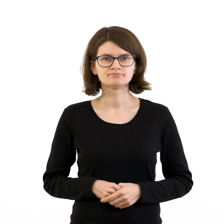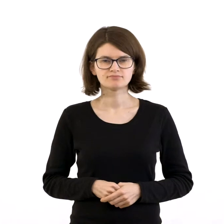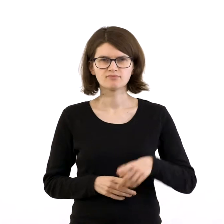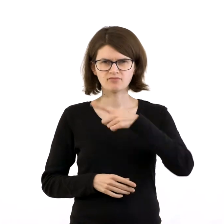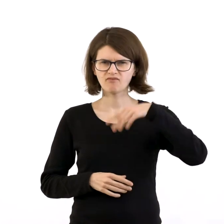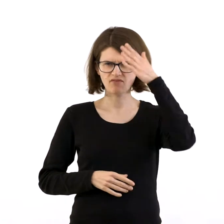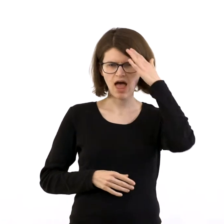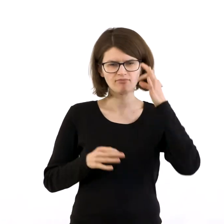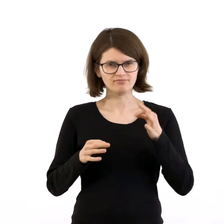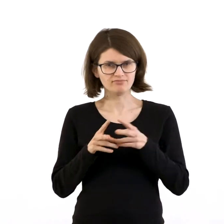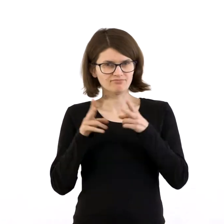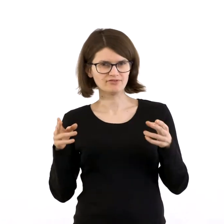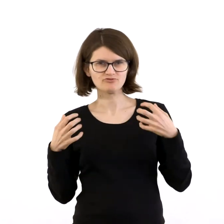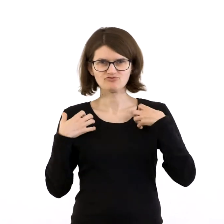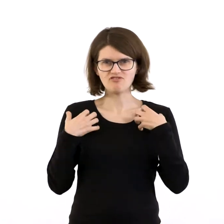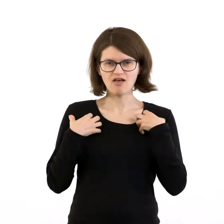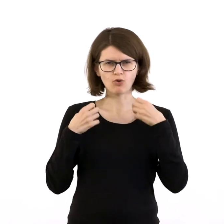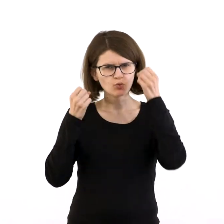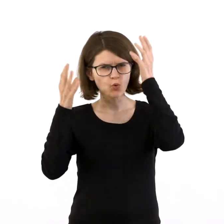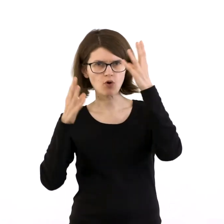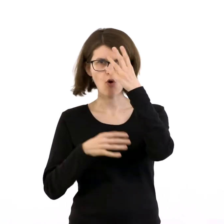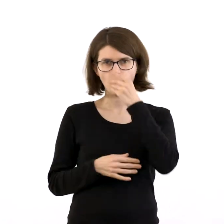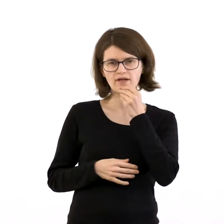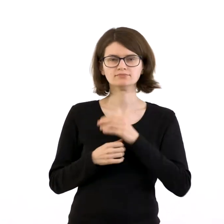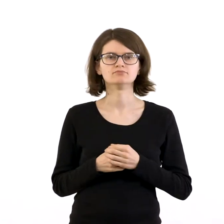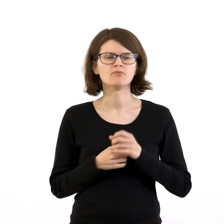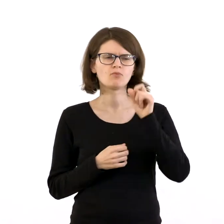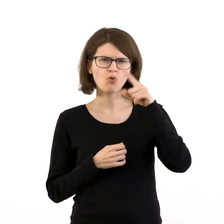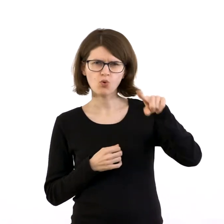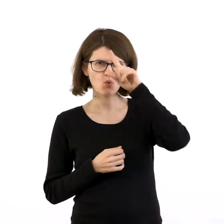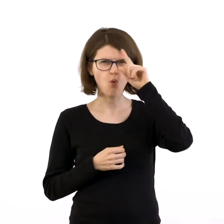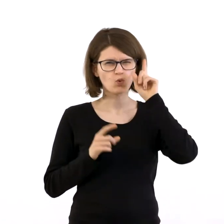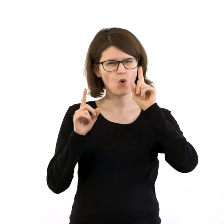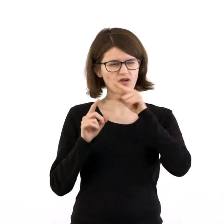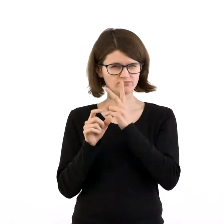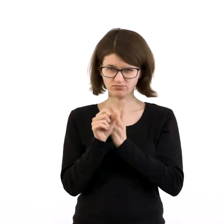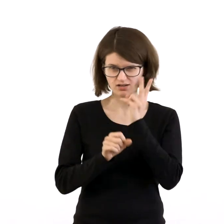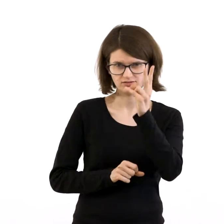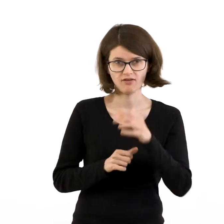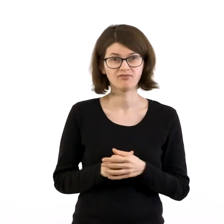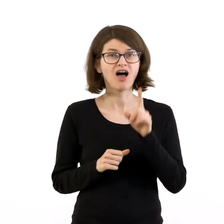Mówi się, że żyjemy w czasach kultury obrazkowej. Nawet jeśli niektórzy uznają to za przesadę,